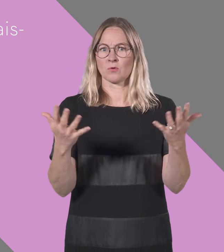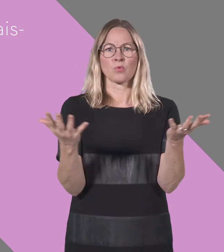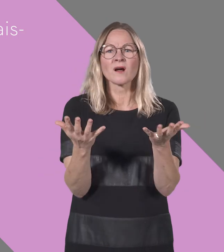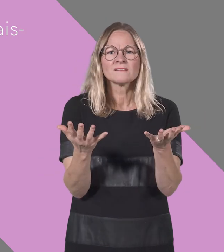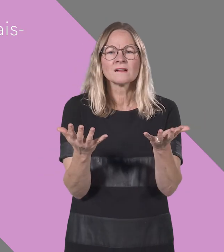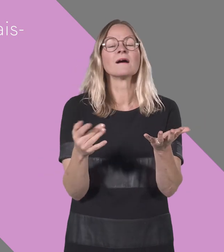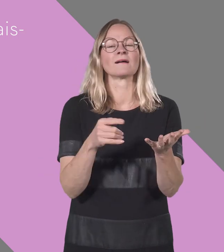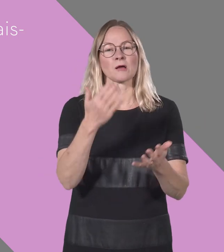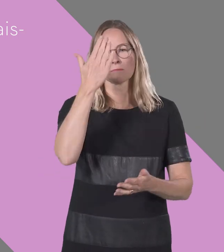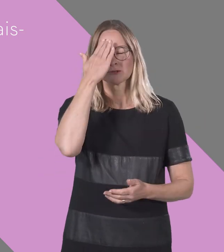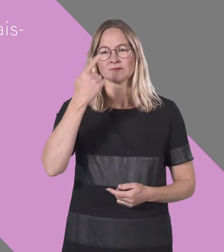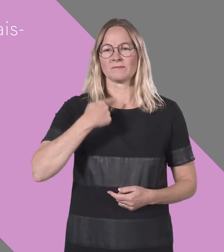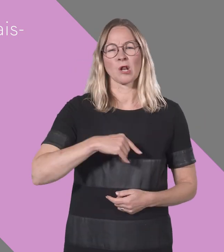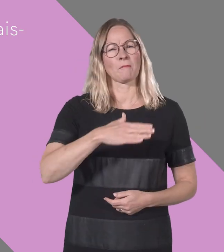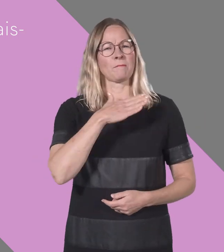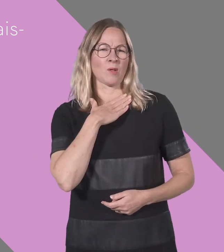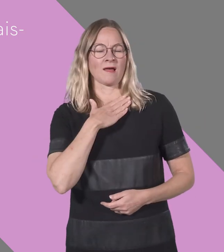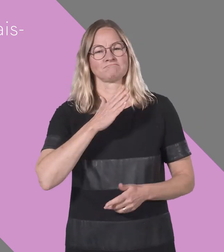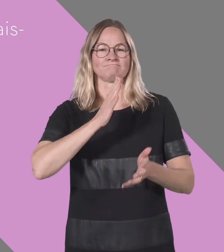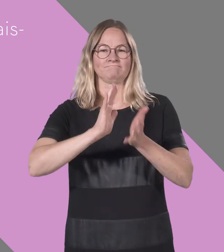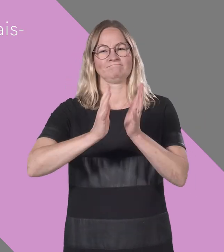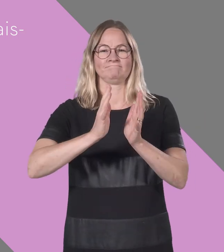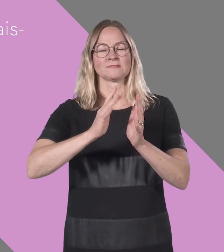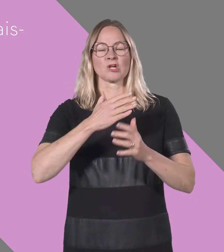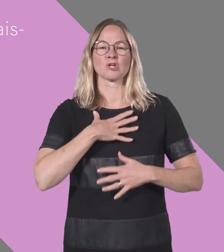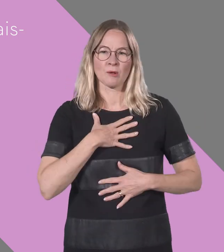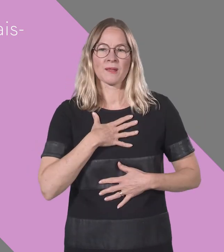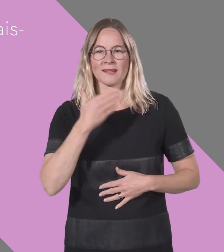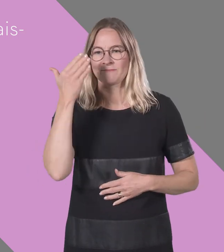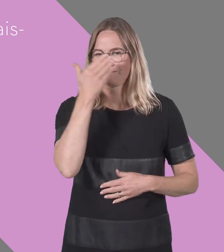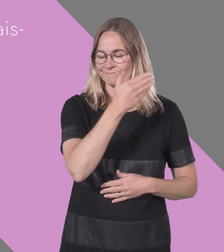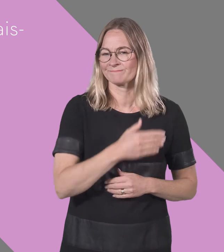”WHAT?” on mustavalkoinen, mykkä ja viittomakielinen komedia.